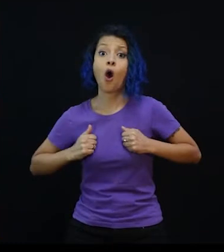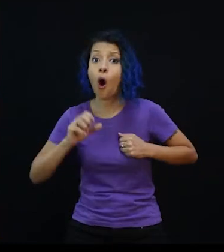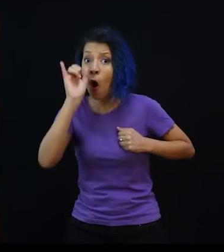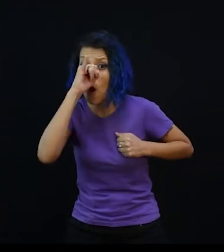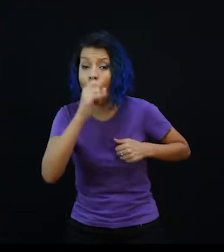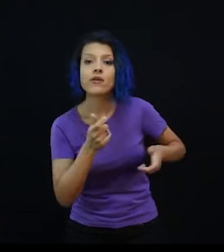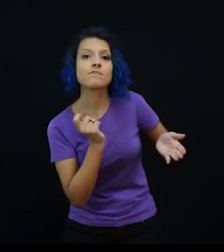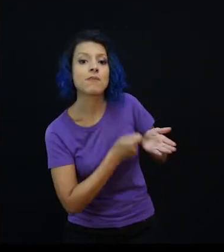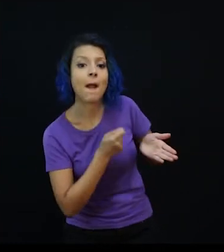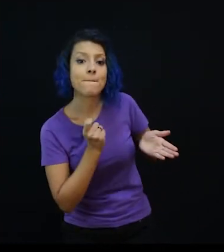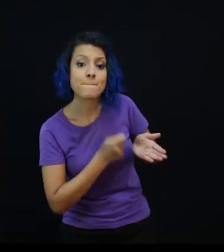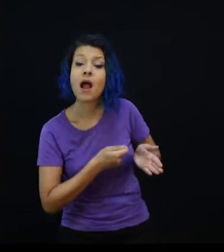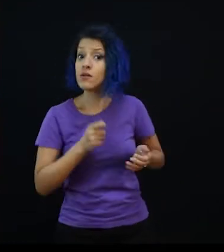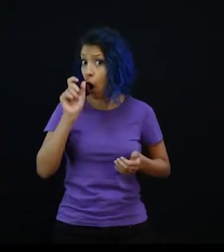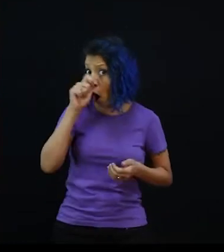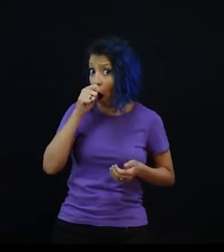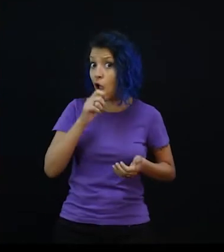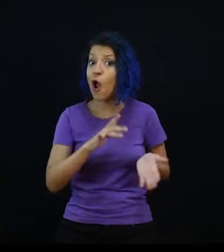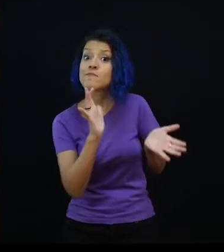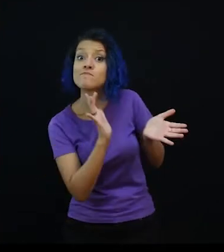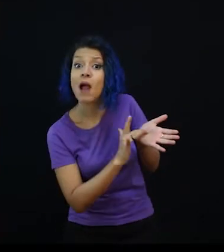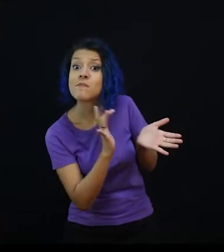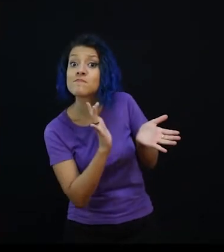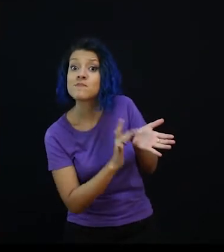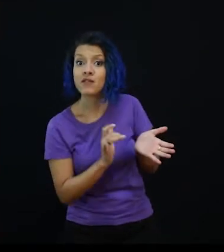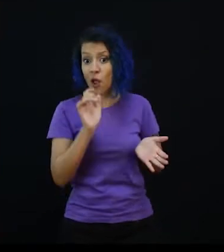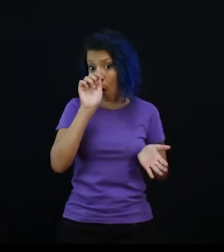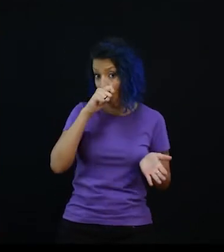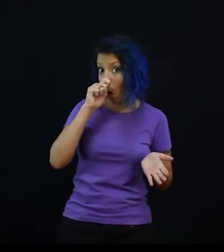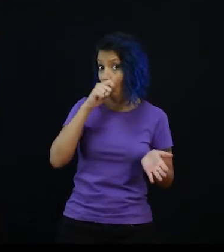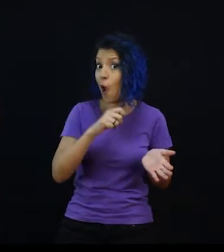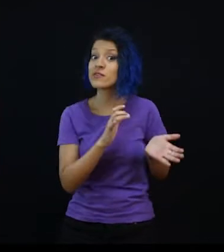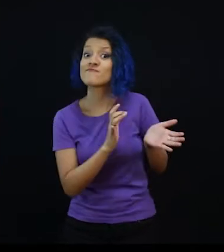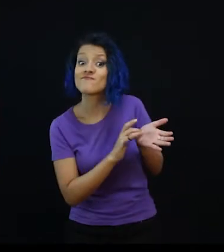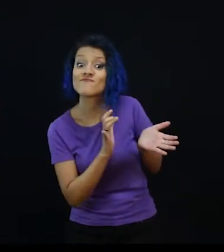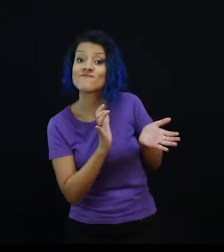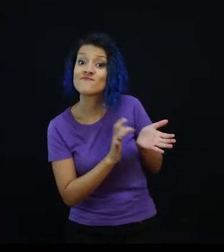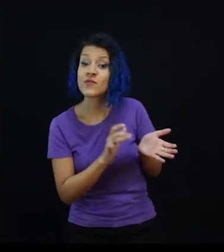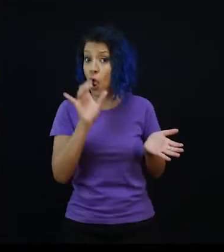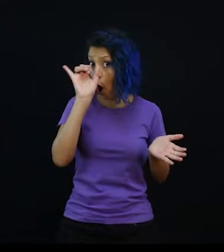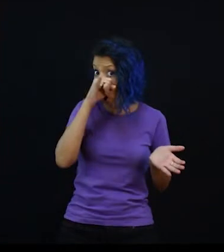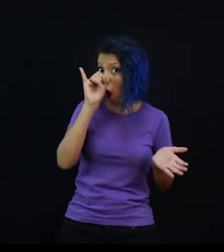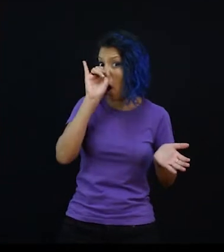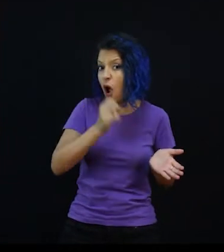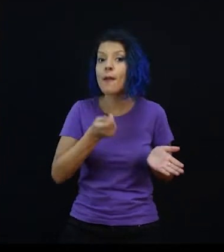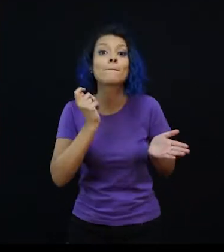Oin oin